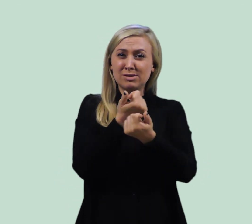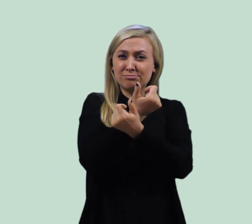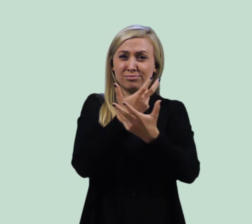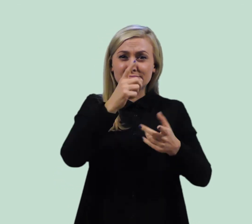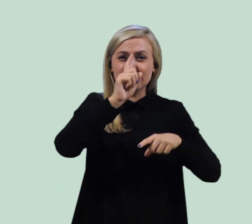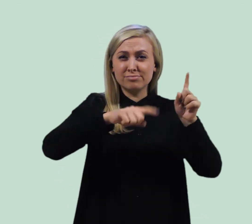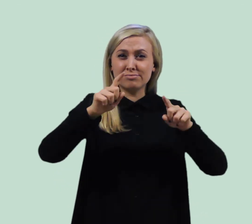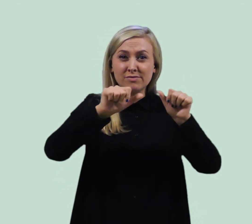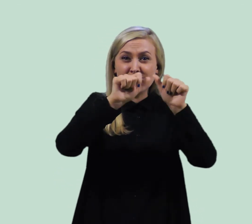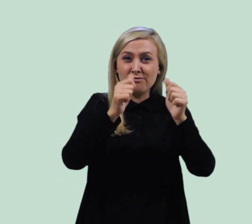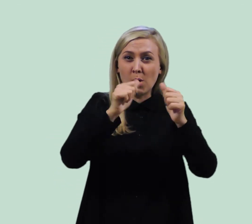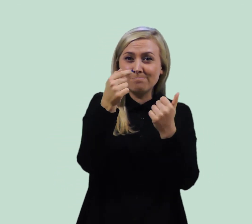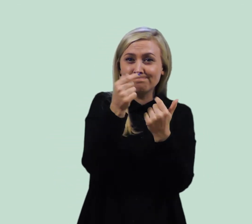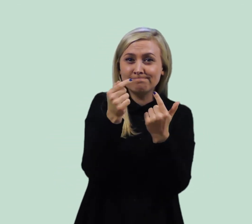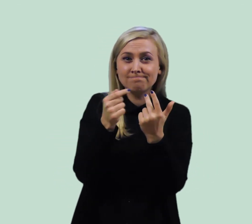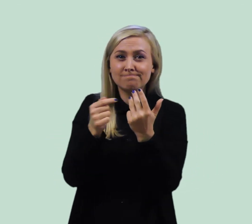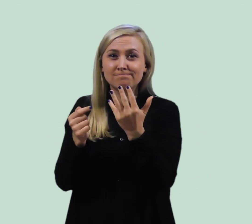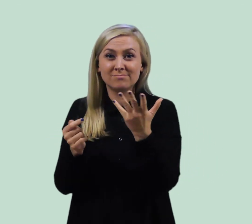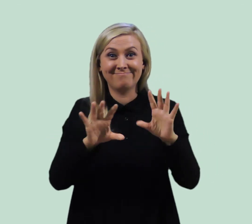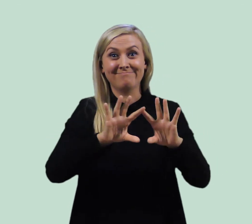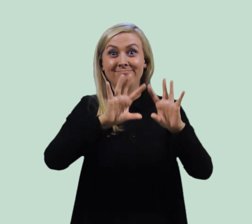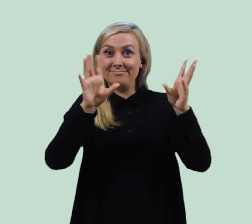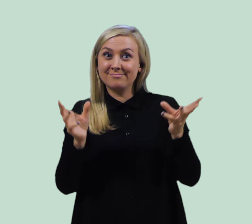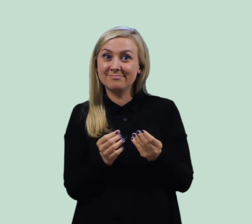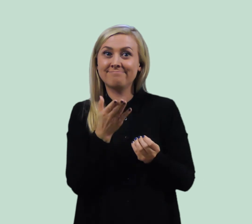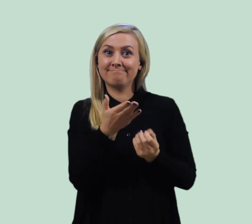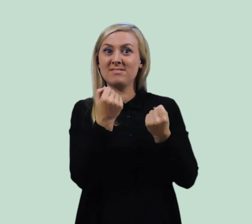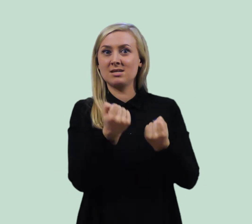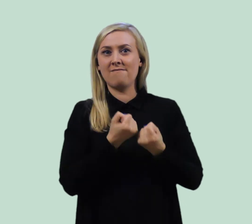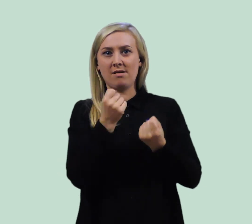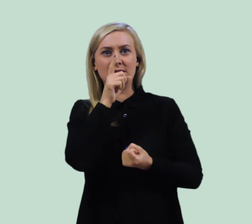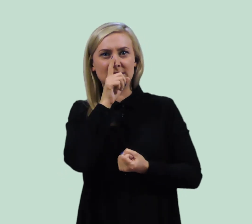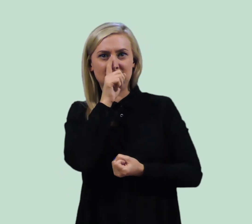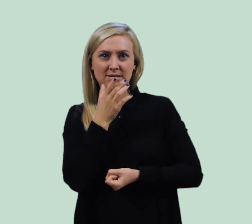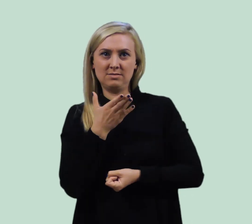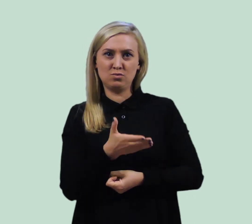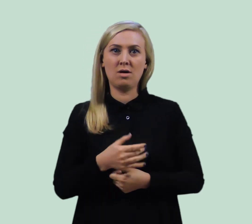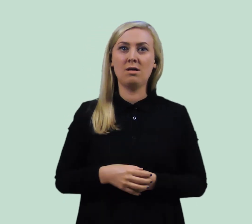Es gibt verschiedene Formen und alle sind sexuelle Gewalt.